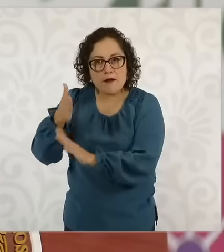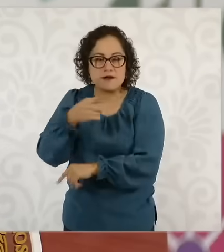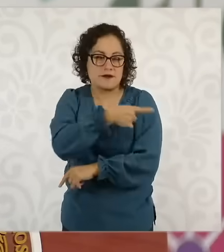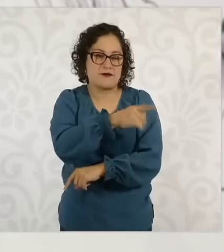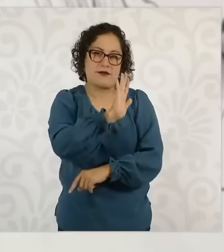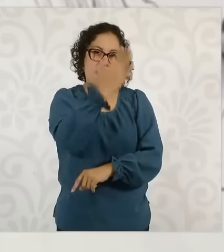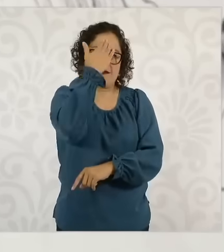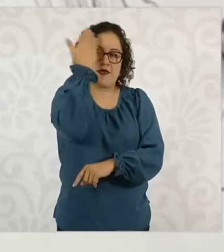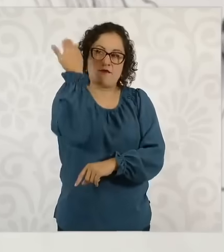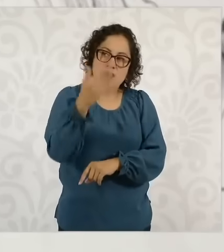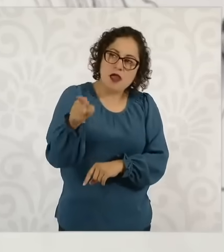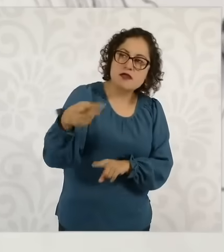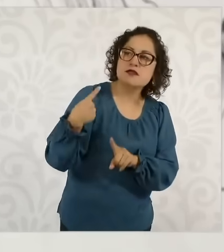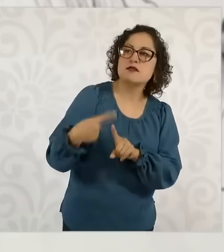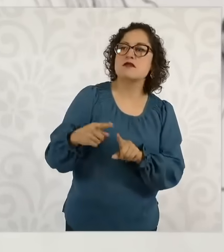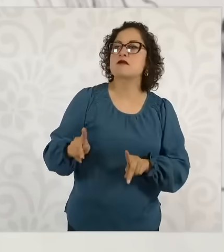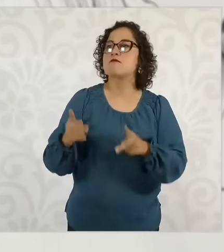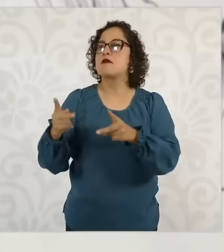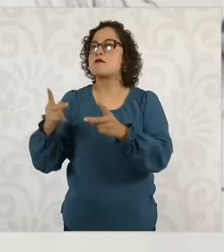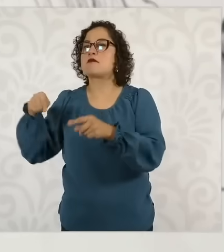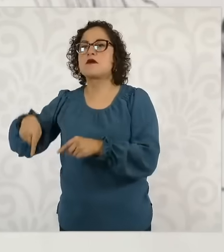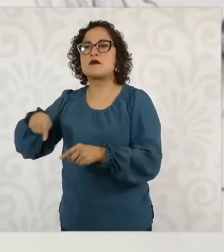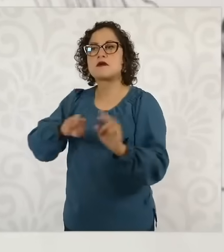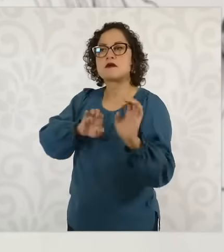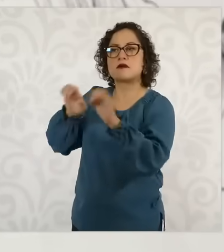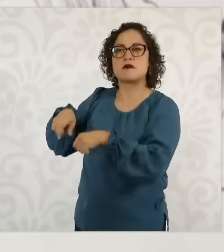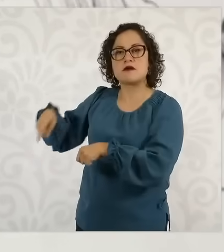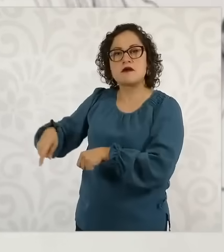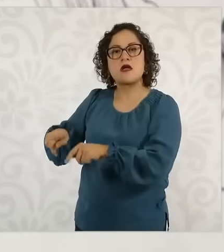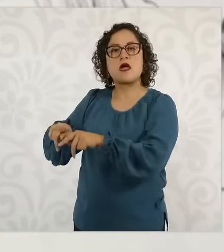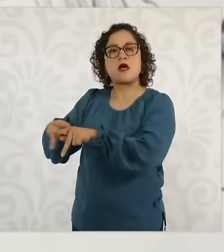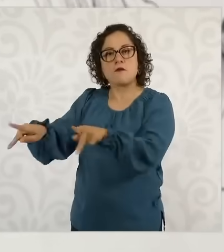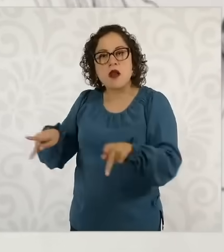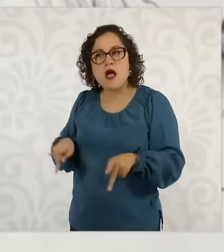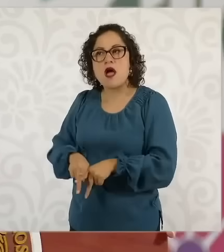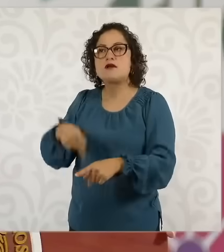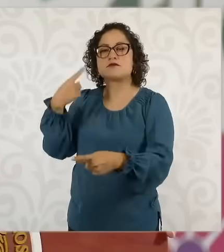predios de el actual aeropuerto internacional de la Ciudad de México con las implicaciones que